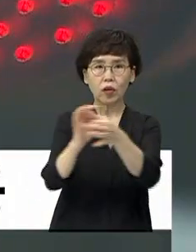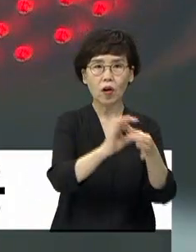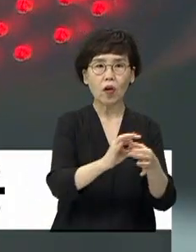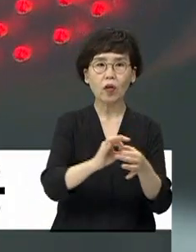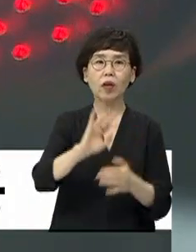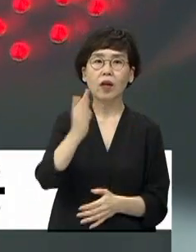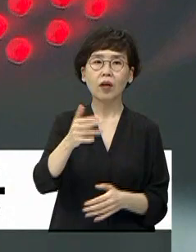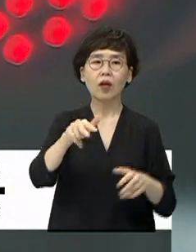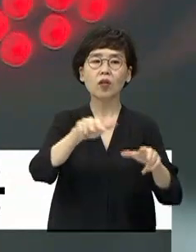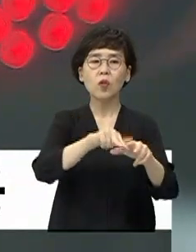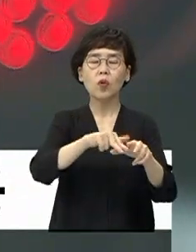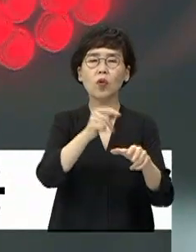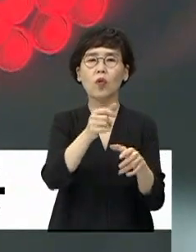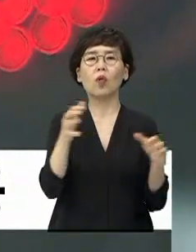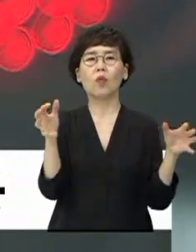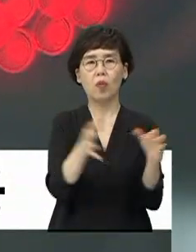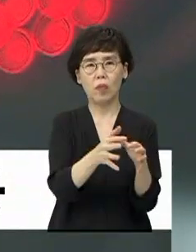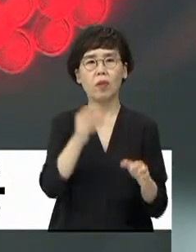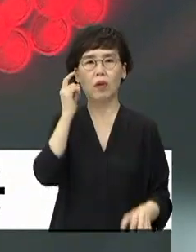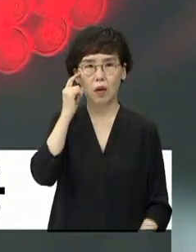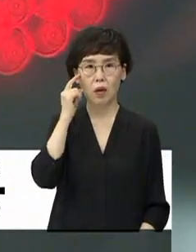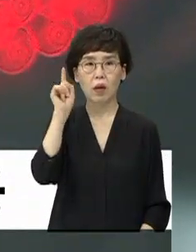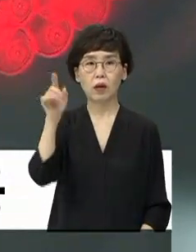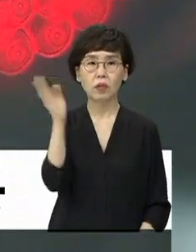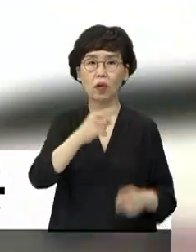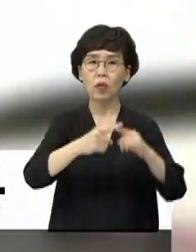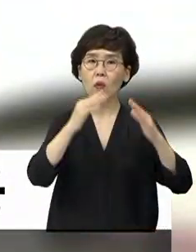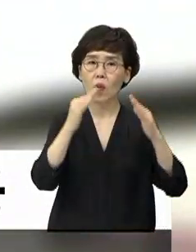감염고리가 되고 있다고 보고 내일부터 교회에 강화된 방역 수칙을 적용합니다.